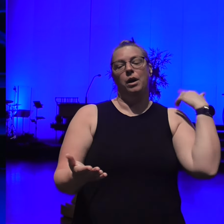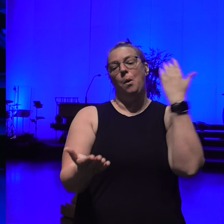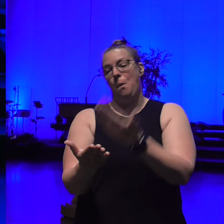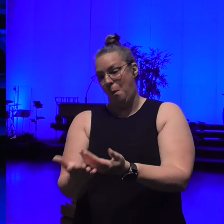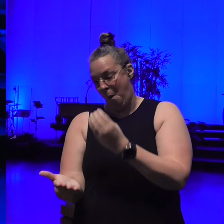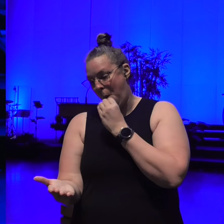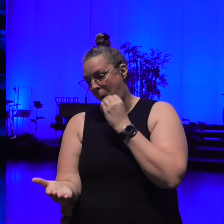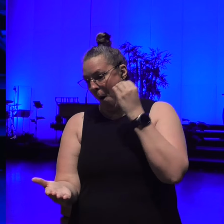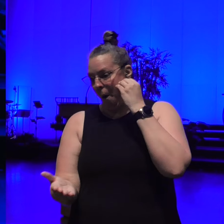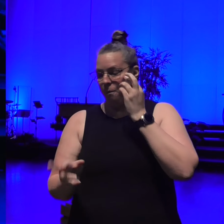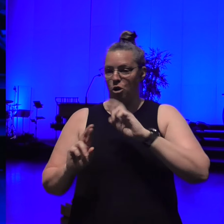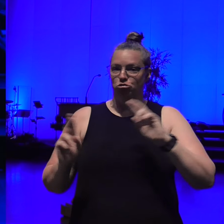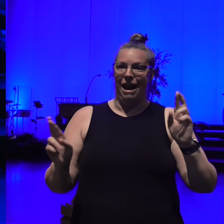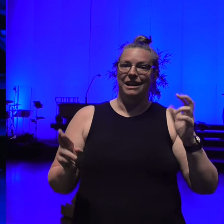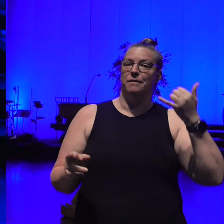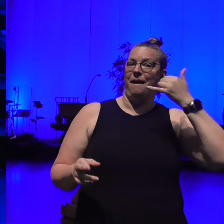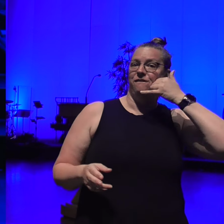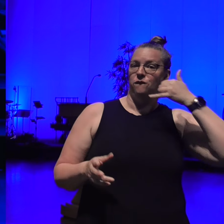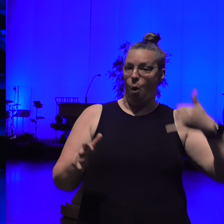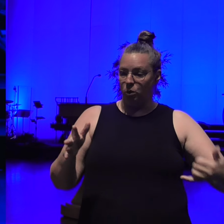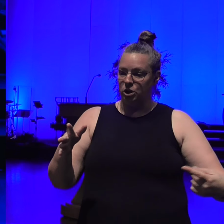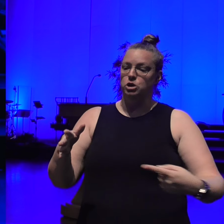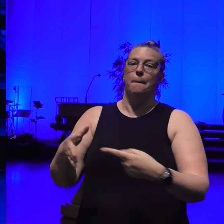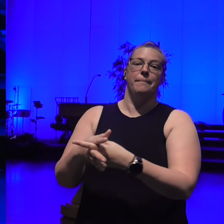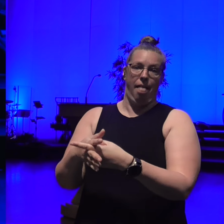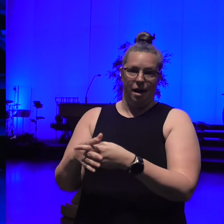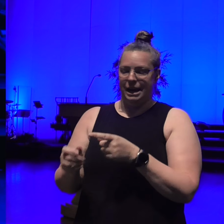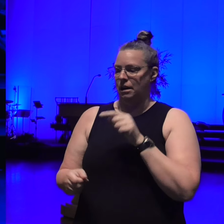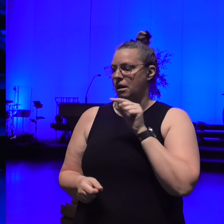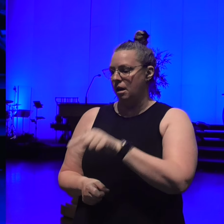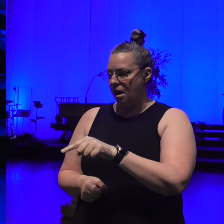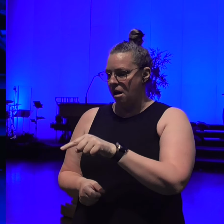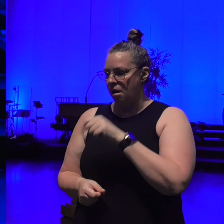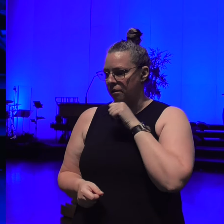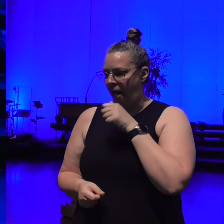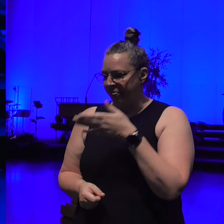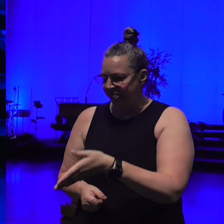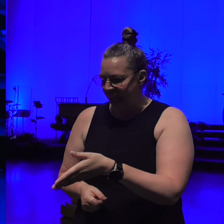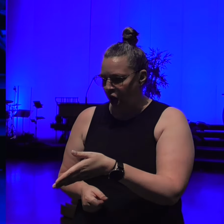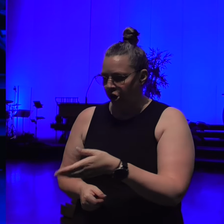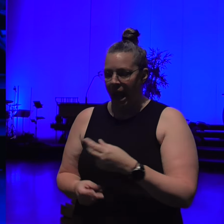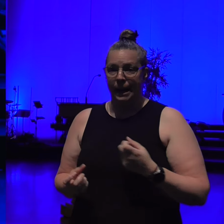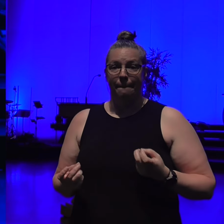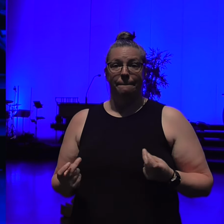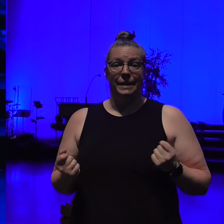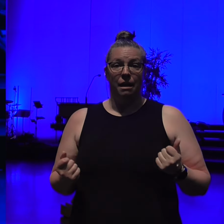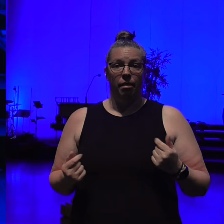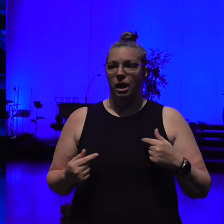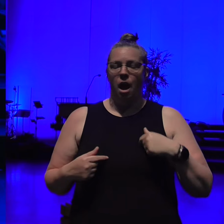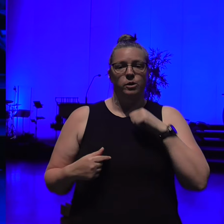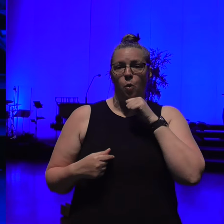no está donde lo dejé E inmediatamente hay este detonante de no sentirme seguro de no sentirme